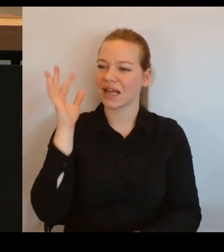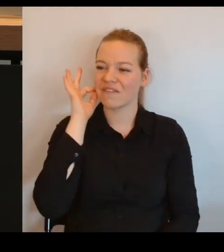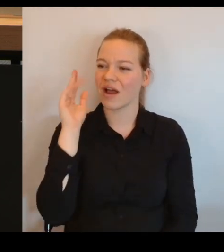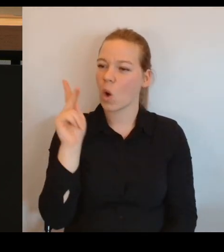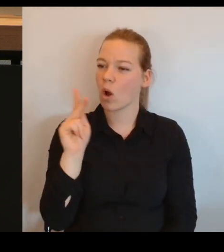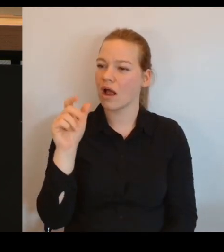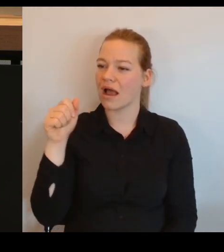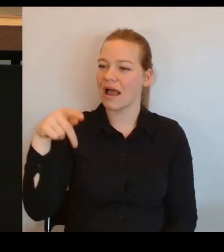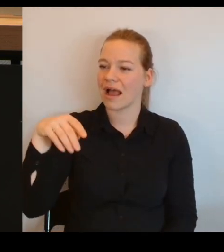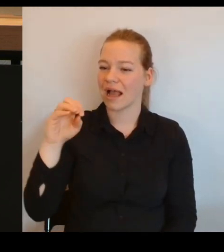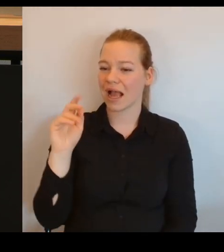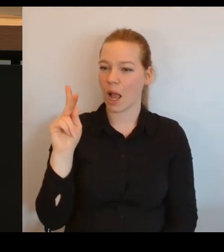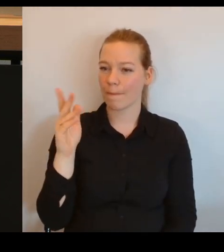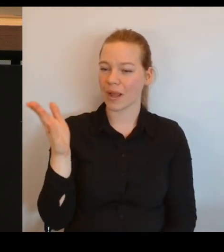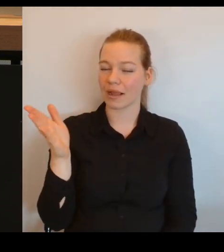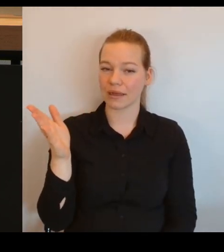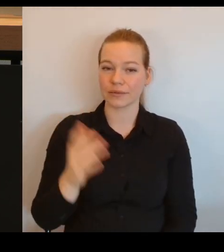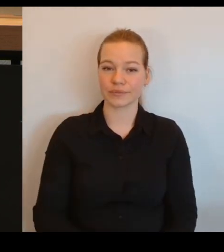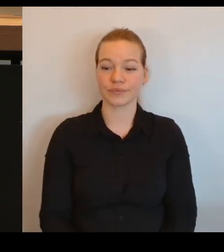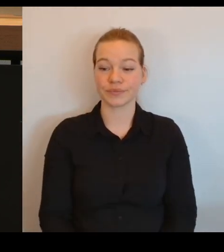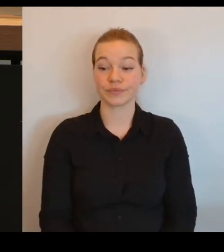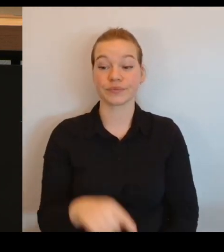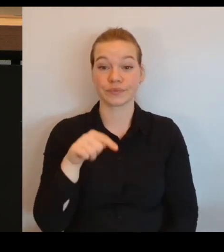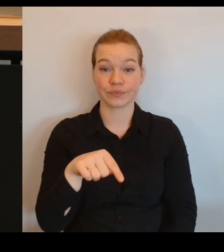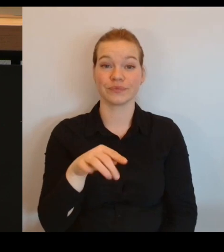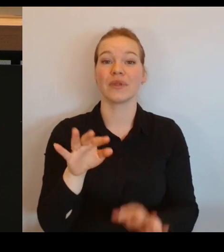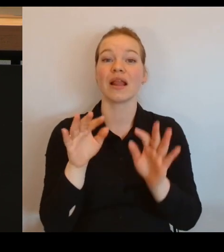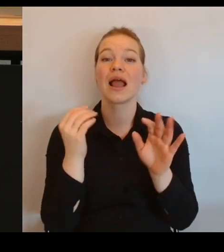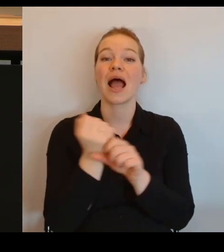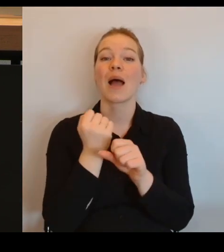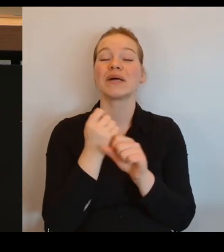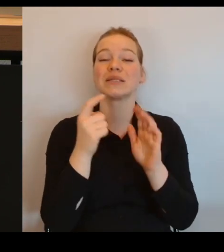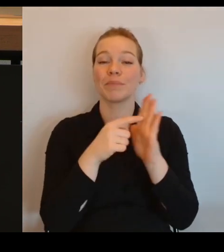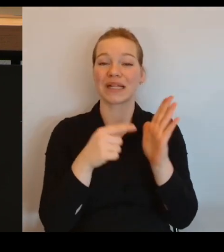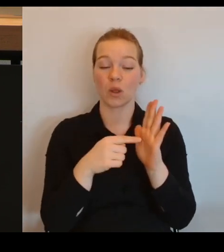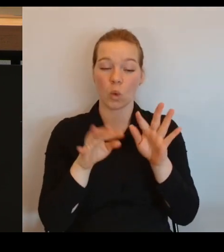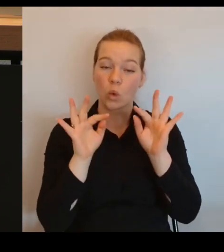der BVG noch vor der Sommerpause erneut im Ausschuss aufrufen und